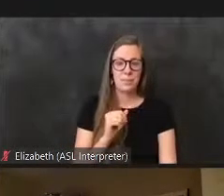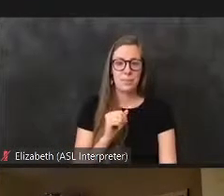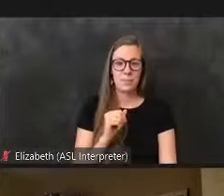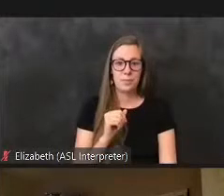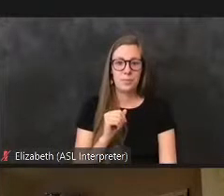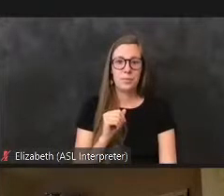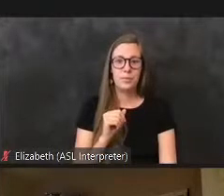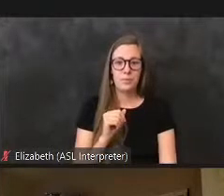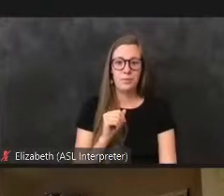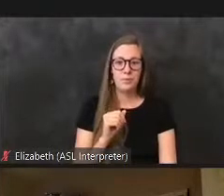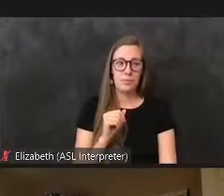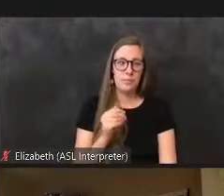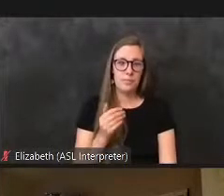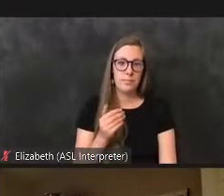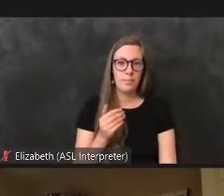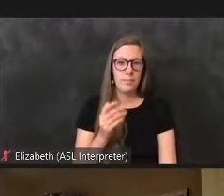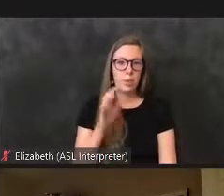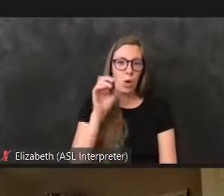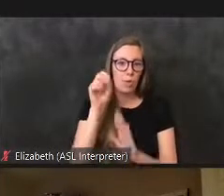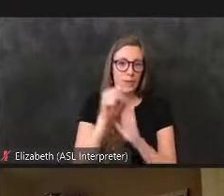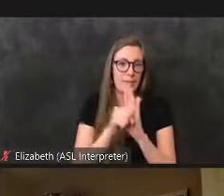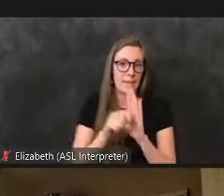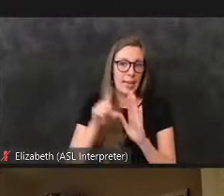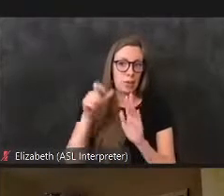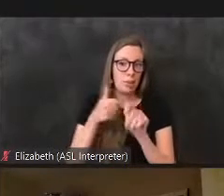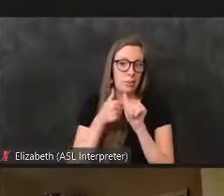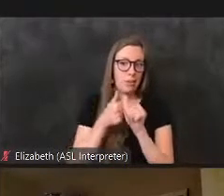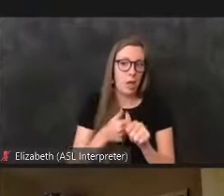Y se está viendo que el Estado va a seguir